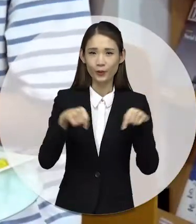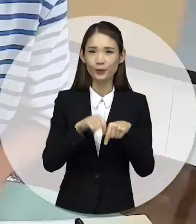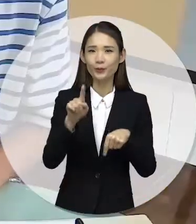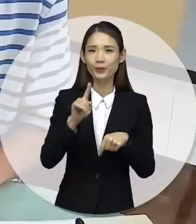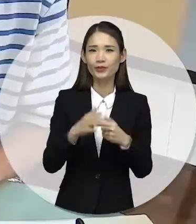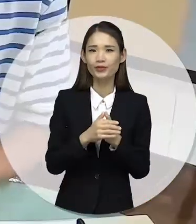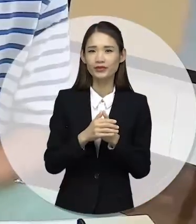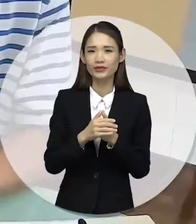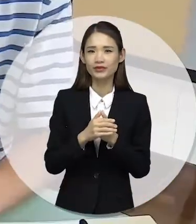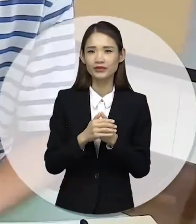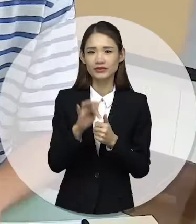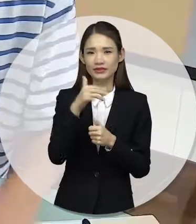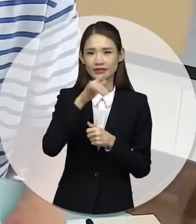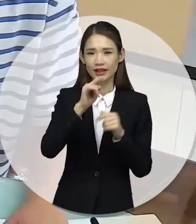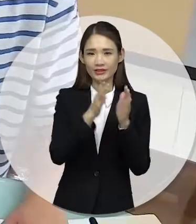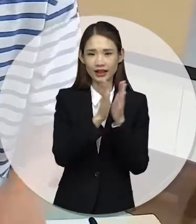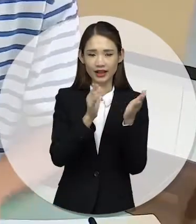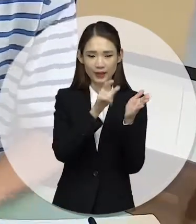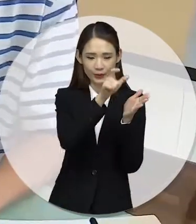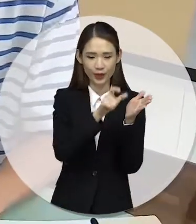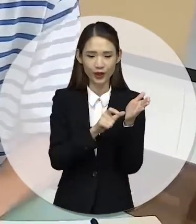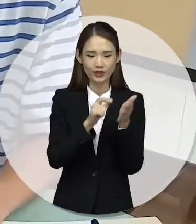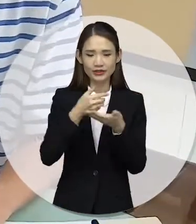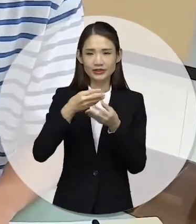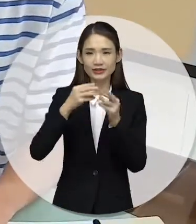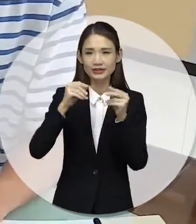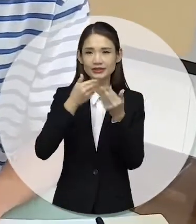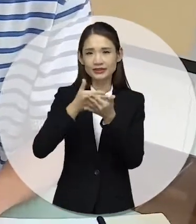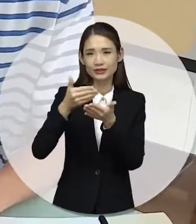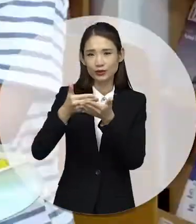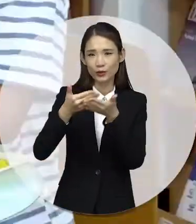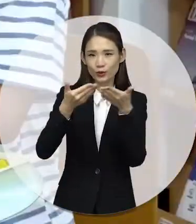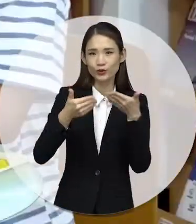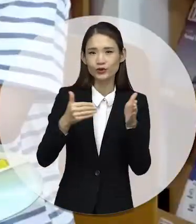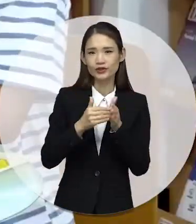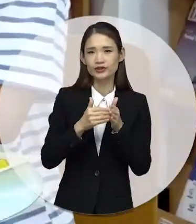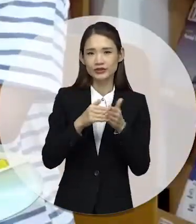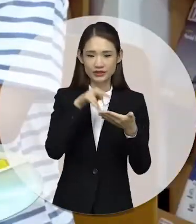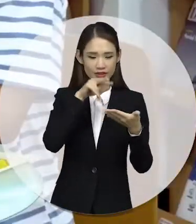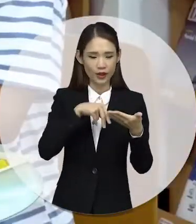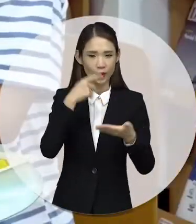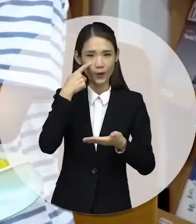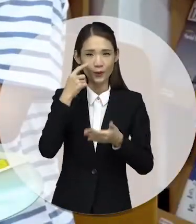김한솔 : 이거 책자 매뉴얼이랑 지도를 줬는데. 김소희 : 내가 한번 읽어볼게, 무슨 매뉴얼인지. 김한솔 : 너 읽어볼 수 있어?